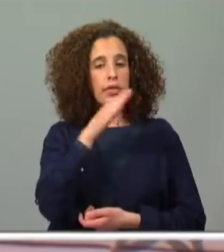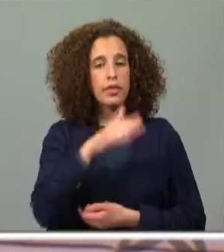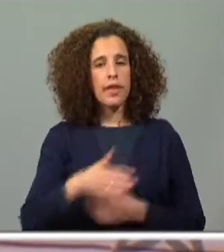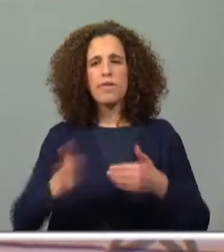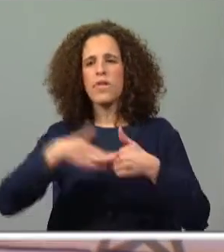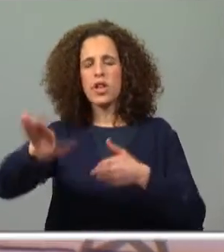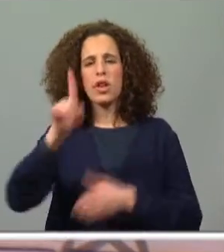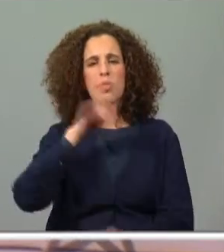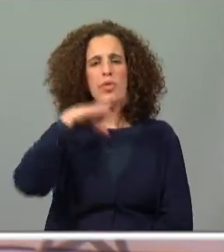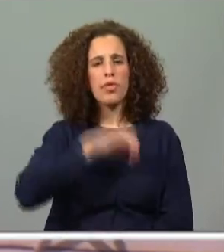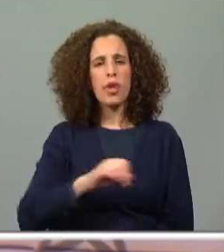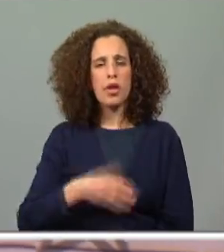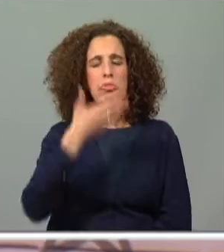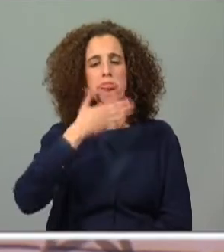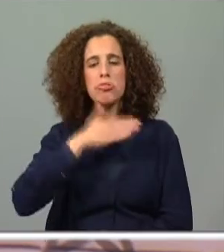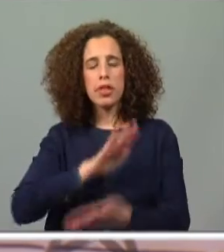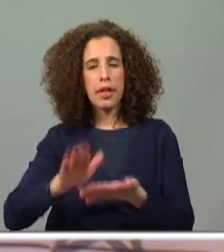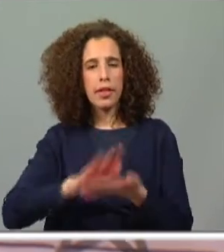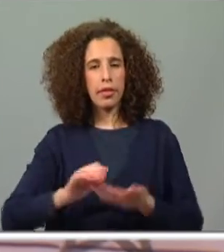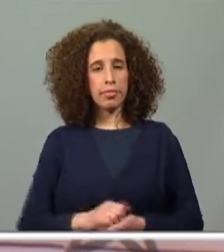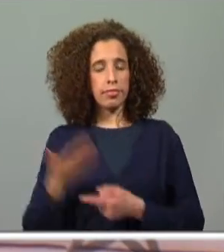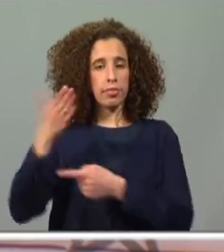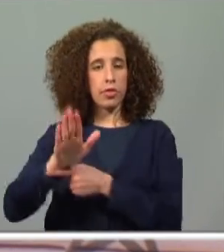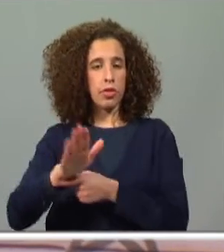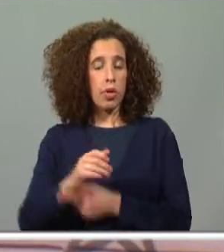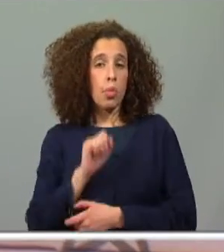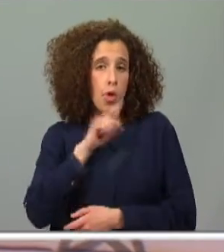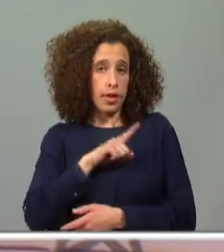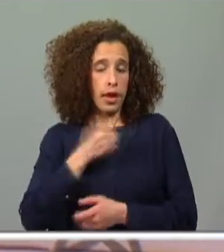filha não tem nada para tempestade por exemplo Correia esse risco vamos 女兒無事可爭冒這個險，讓我們